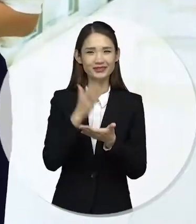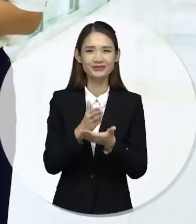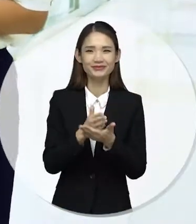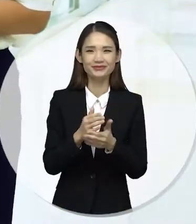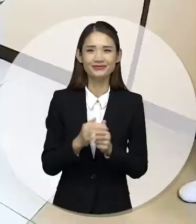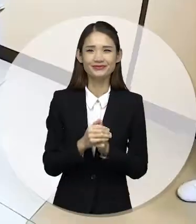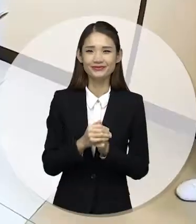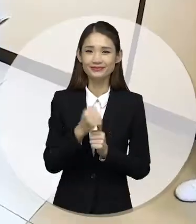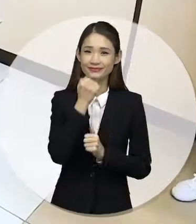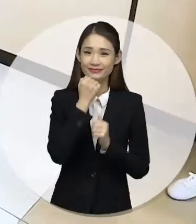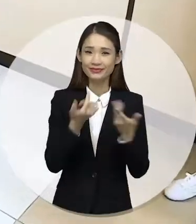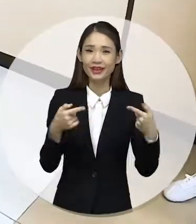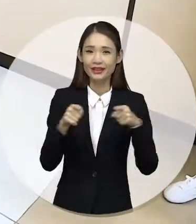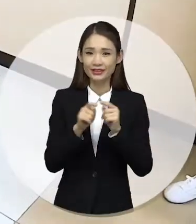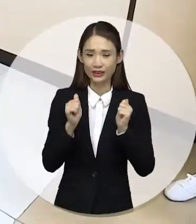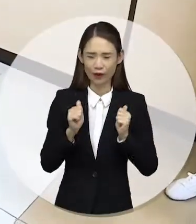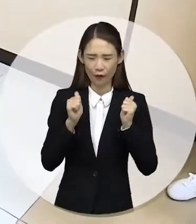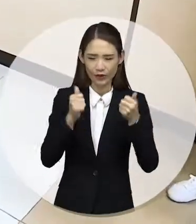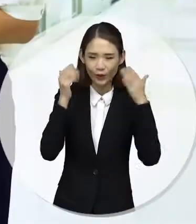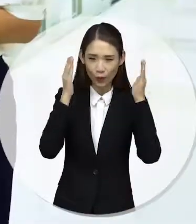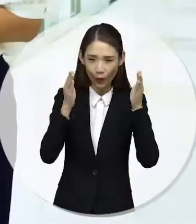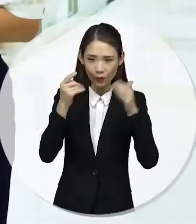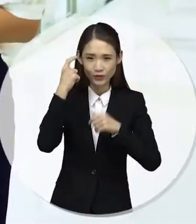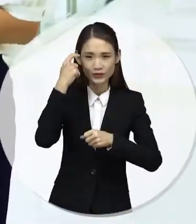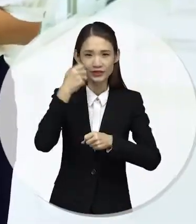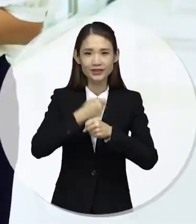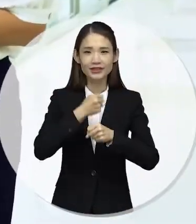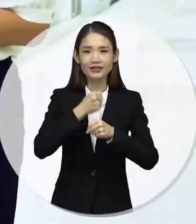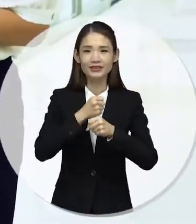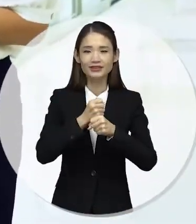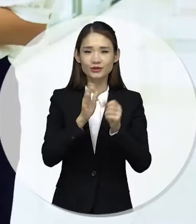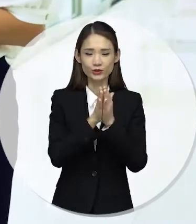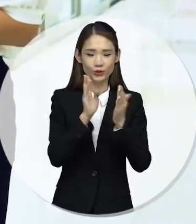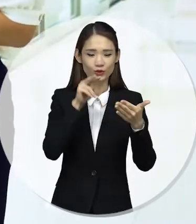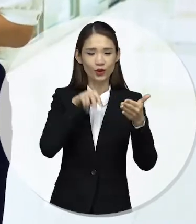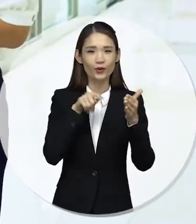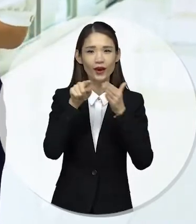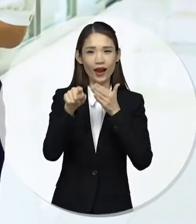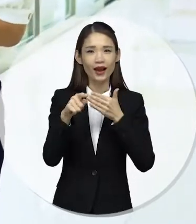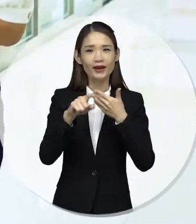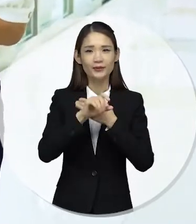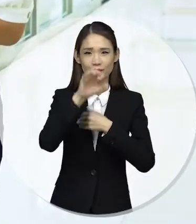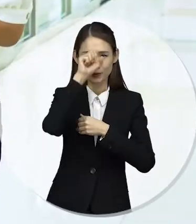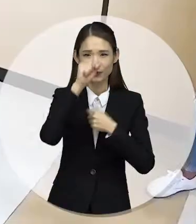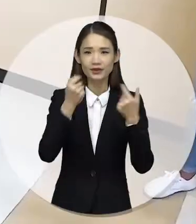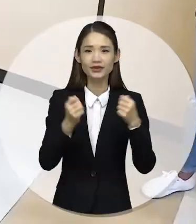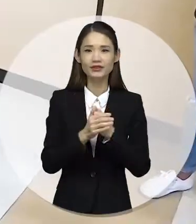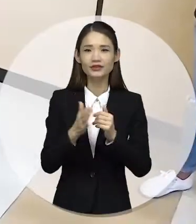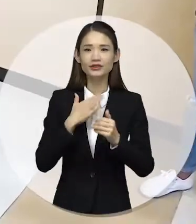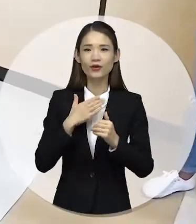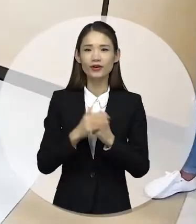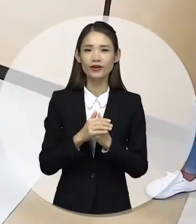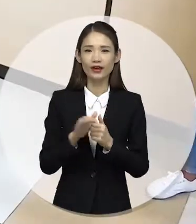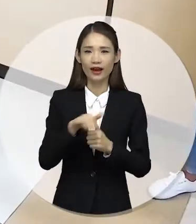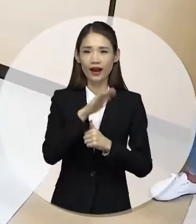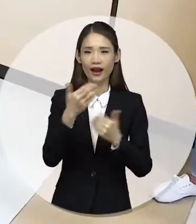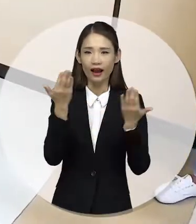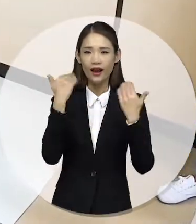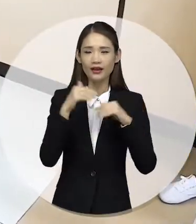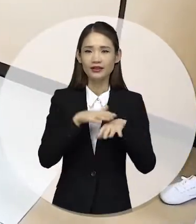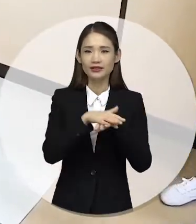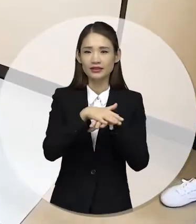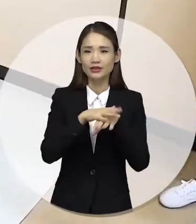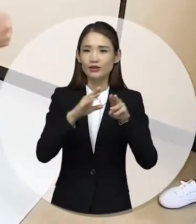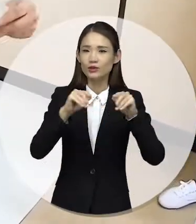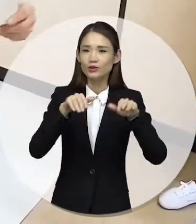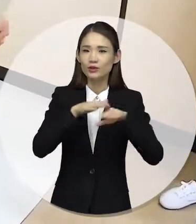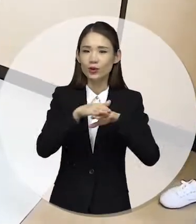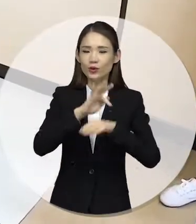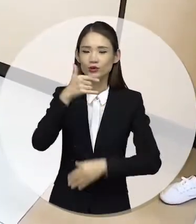이주희 : 열심히 공부하실 목적을 가지고 도서관에 가시면 좋을 것 같고, 저희가 이제 학교 촉각 지도가 있어요.